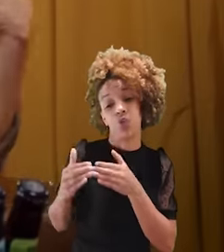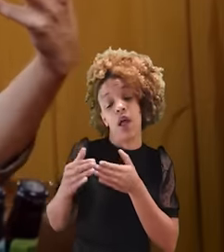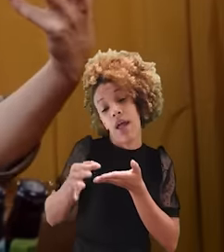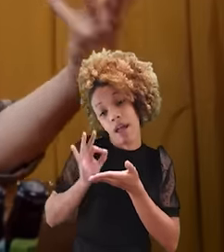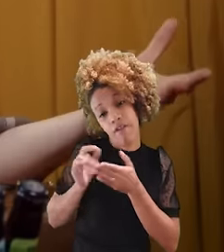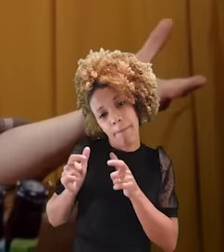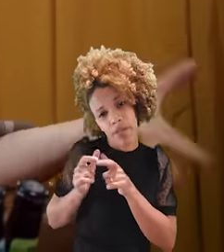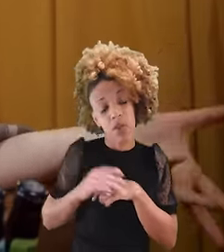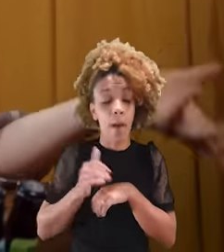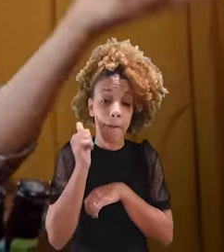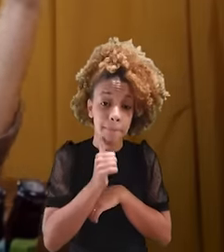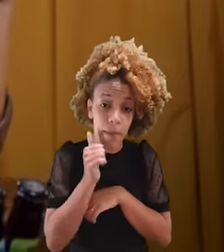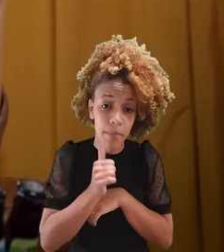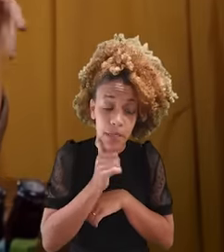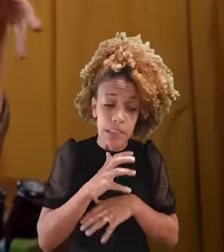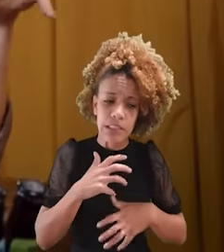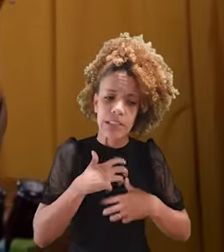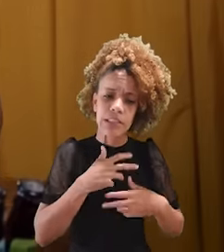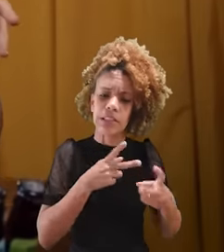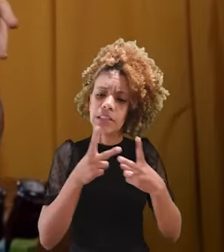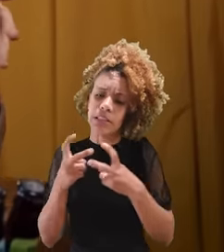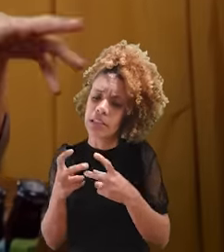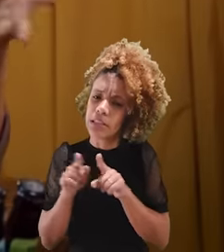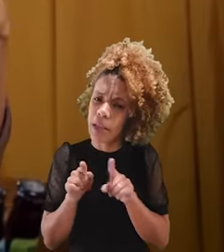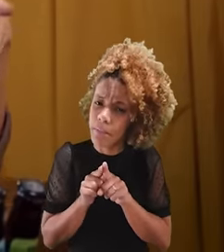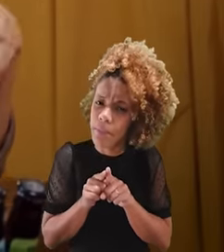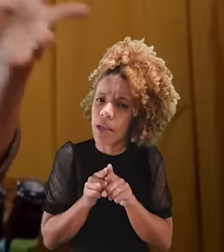história de uma mulher que tem que se travestir de homem para poder estudar numa época em que